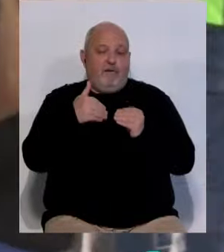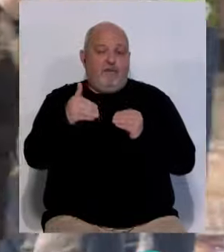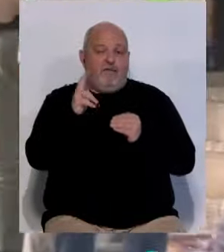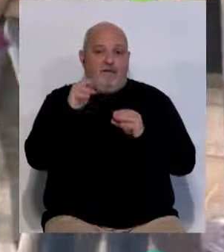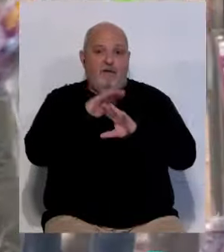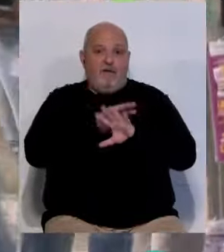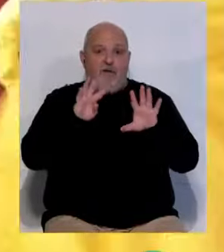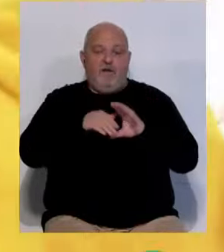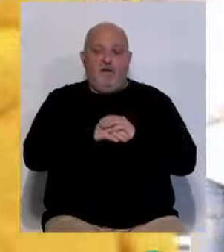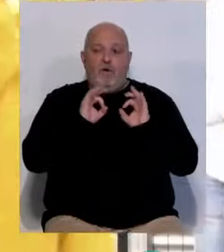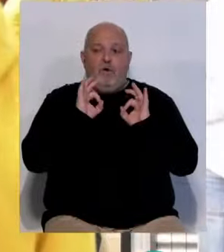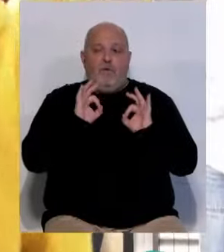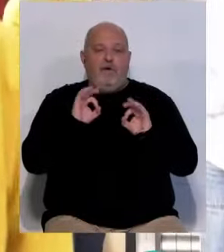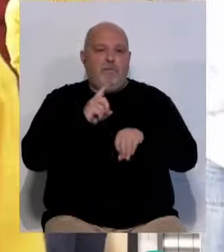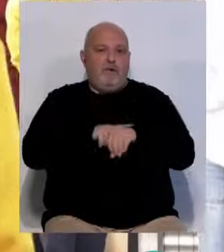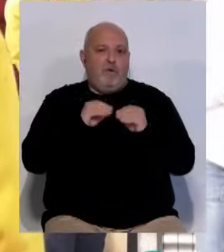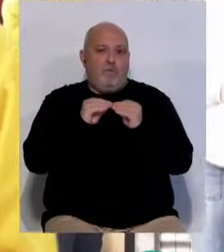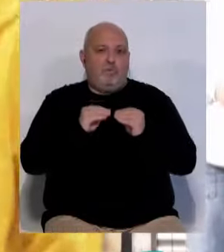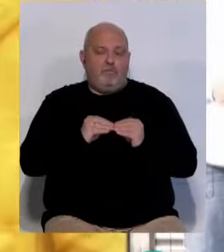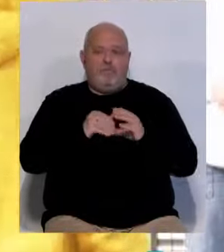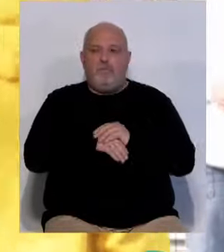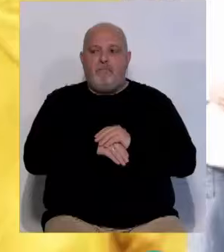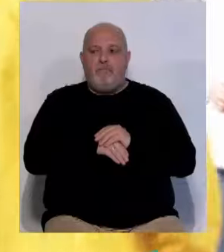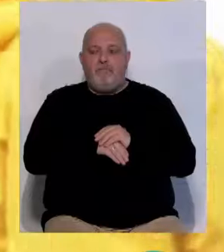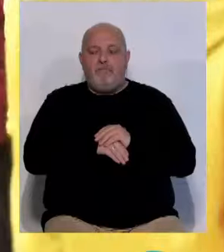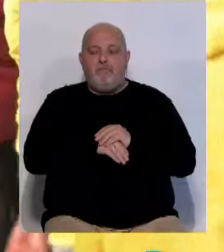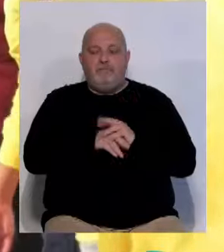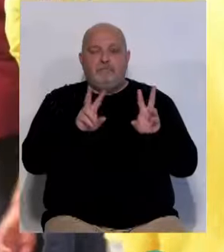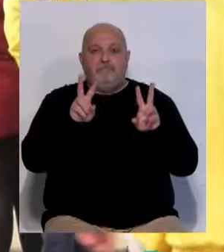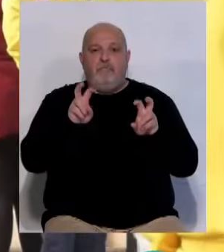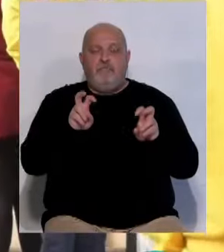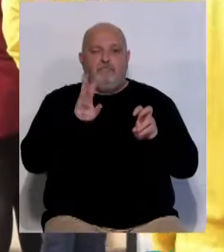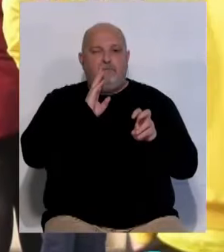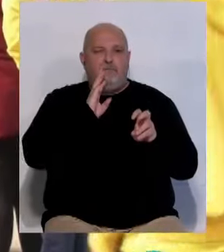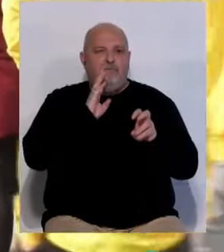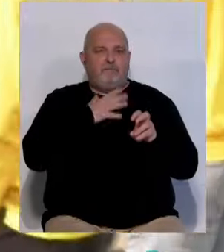las 9 Justo a la misma hora hombre por fortuna en el tema de de partido de alto riesgo por